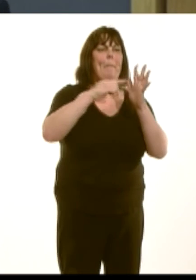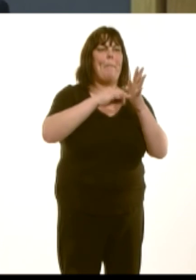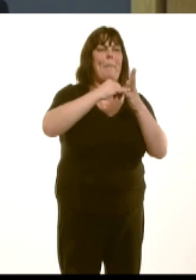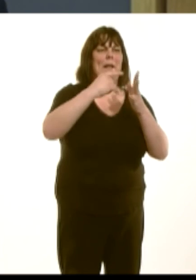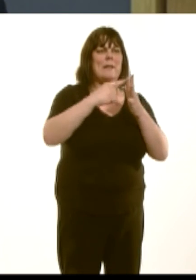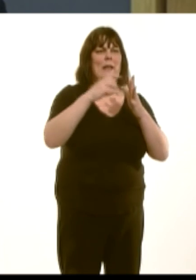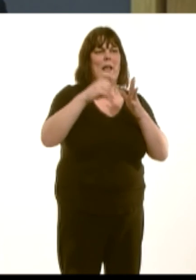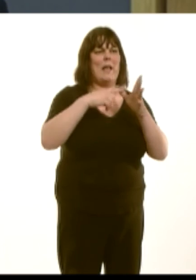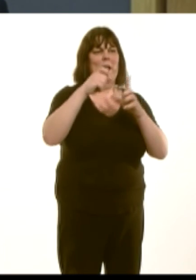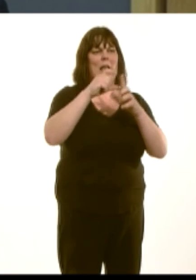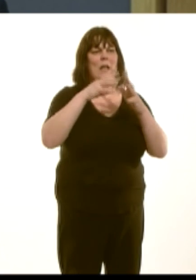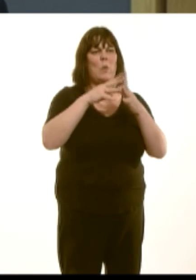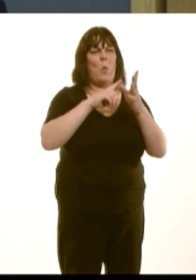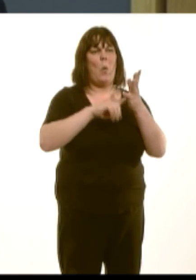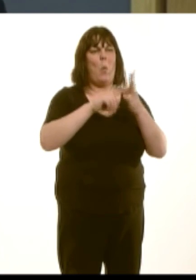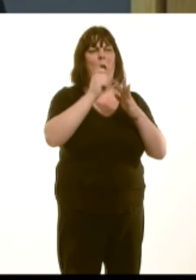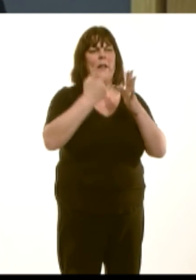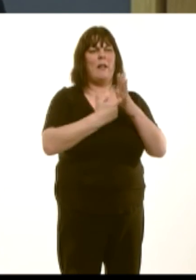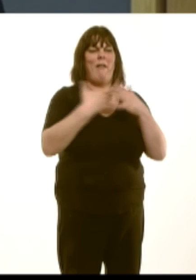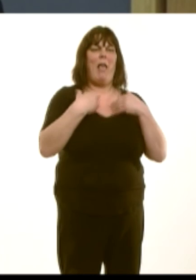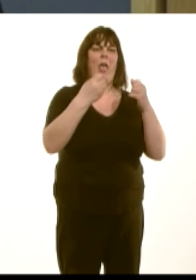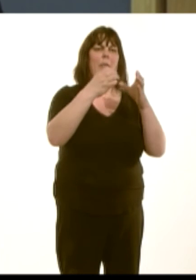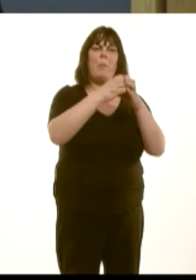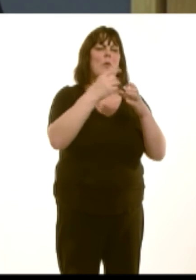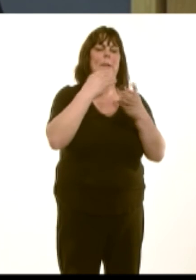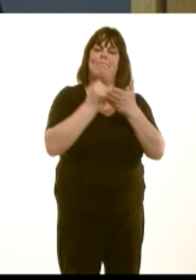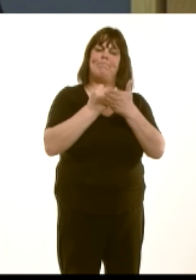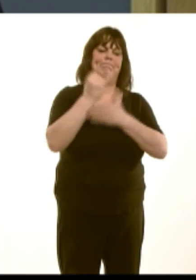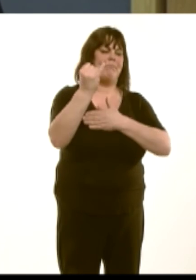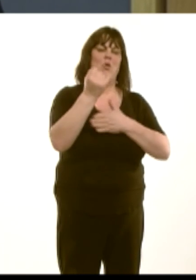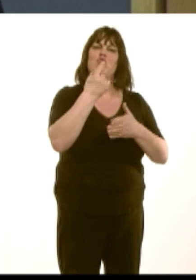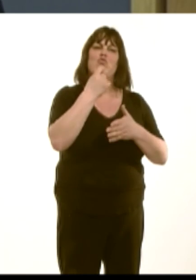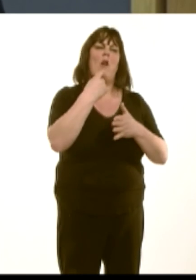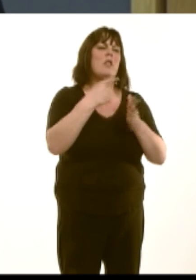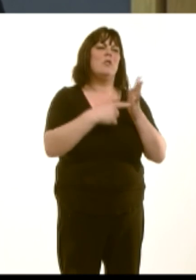Fy nghwestiwn i ydy: oni ddylai ceisiadau anodd fel hyn gael eu gwneud ar lefel Cymru